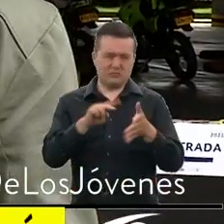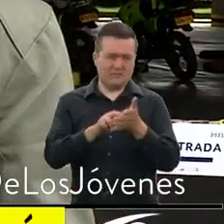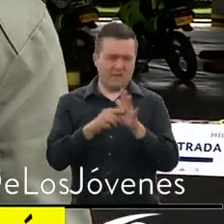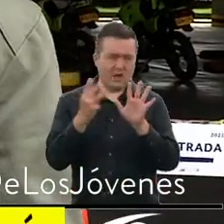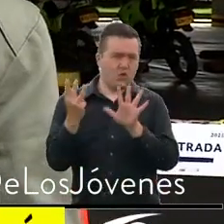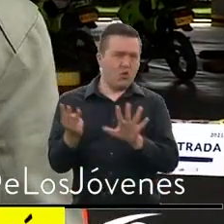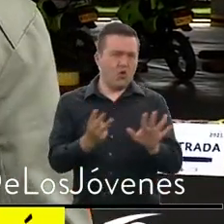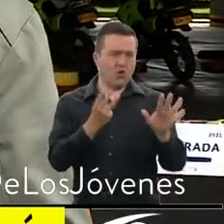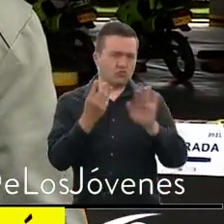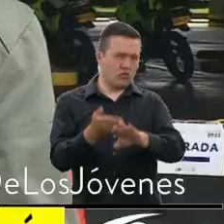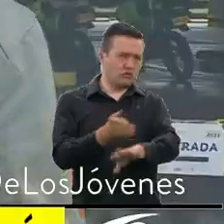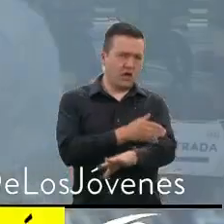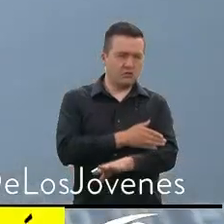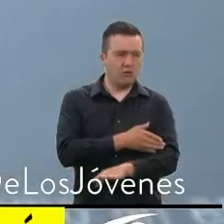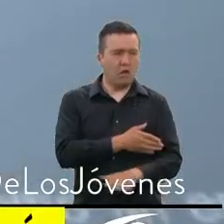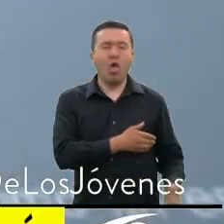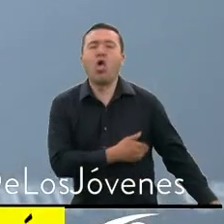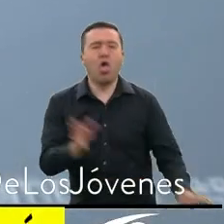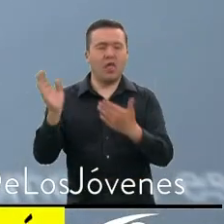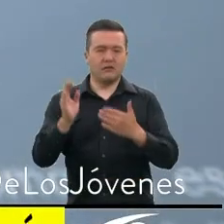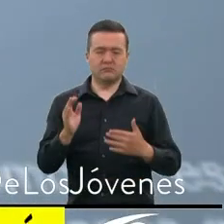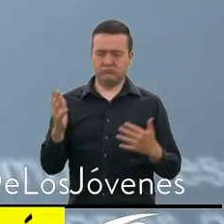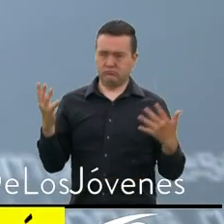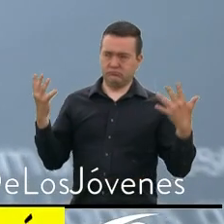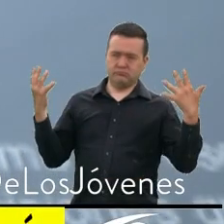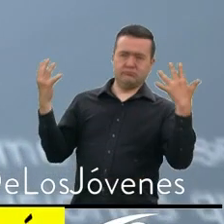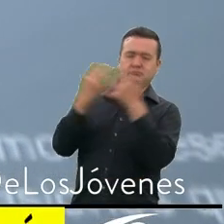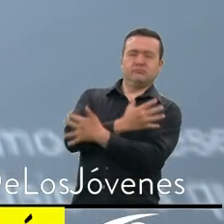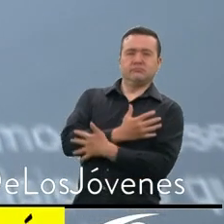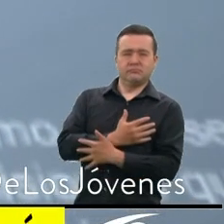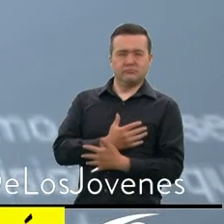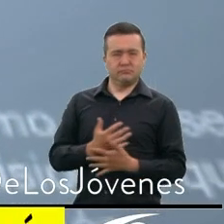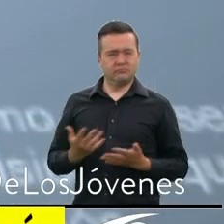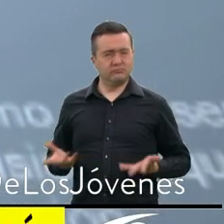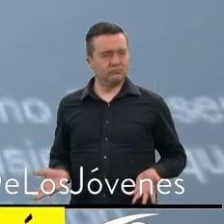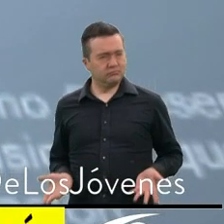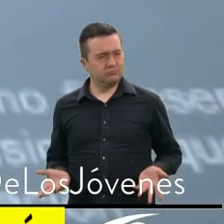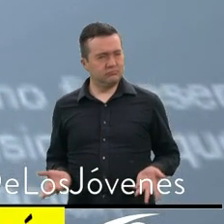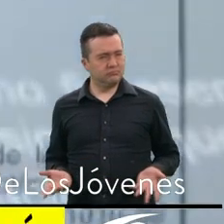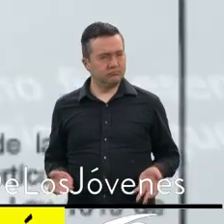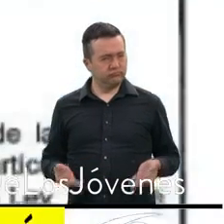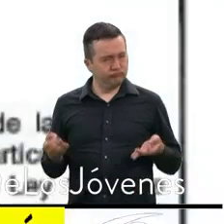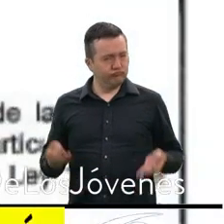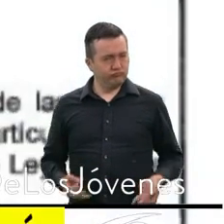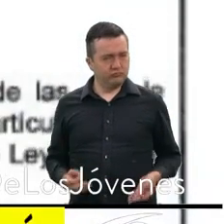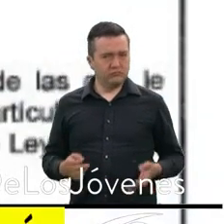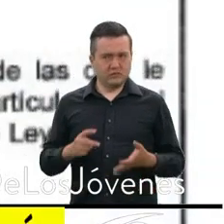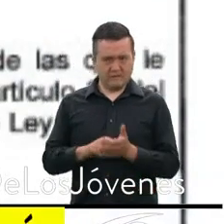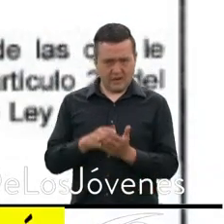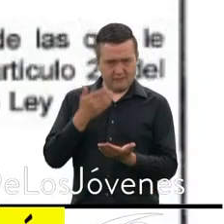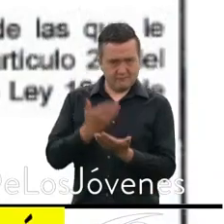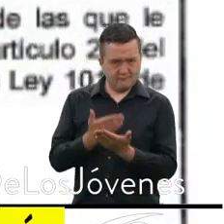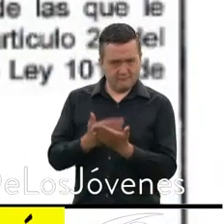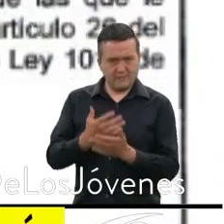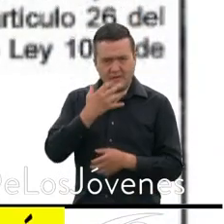los jóvenes puedan llegar masivamente a las urnas no es el momento adecuado de hacerlo ocho